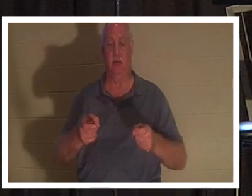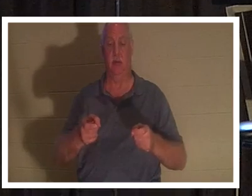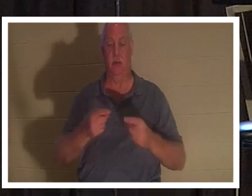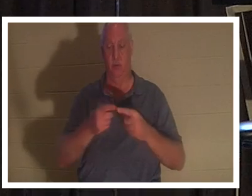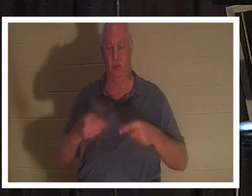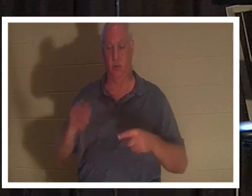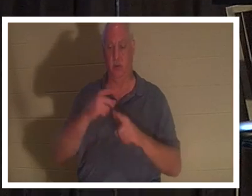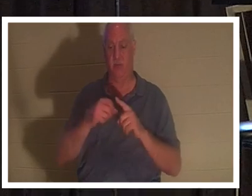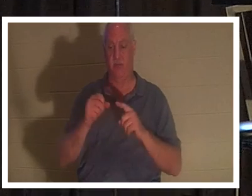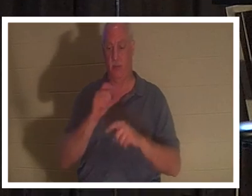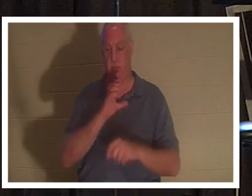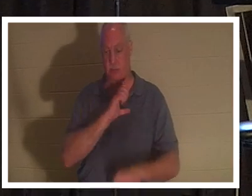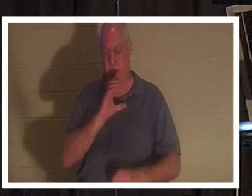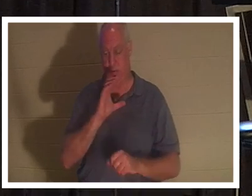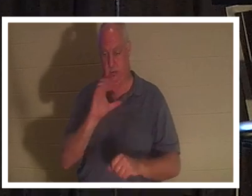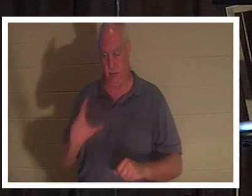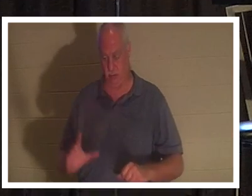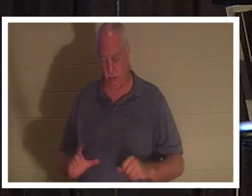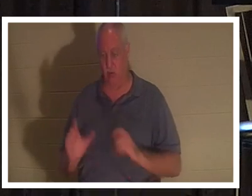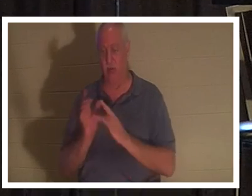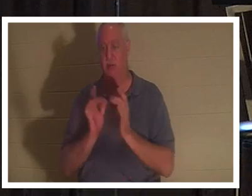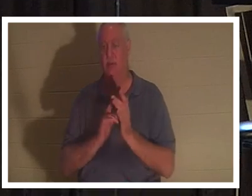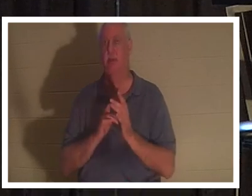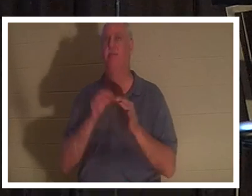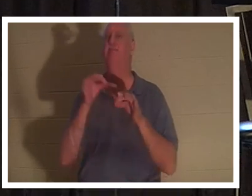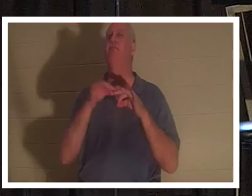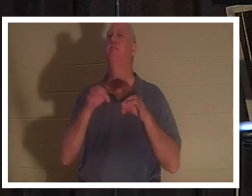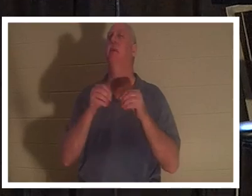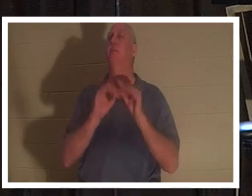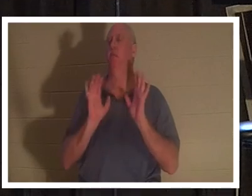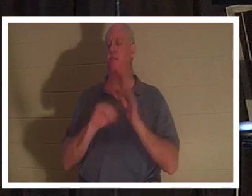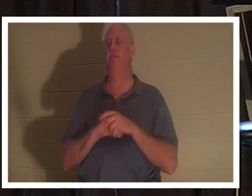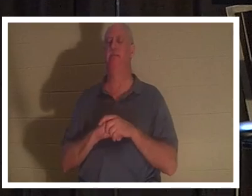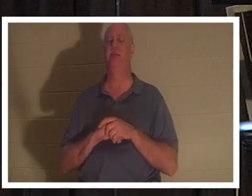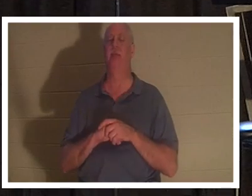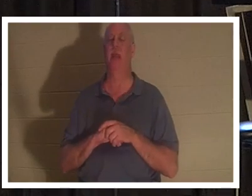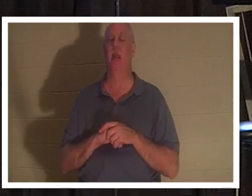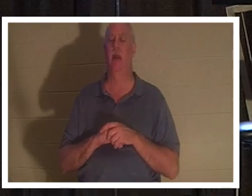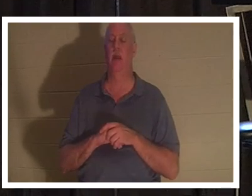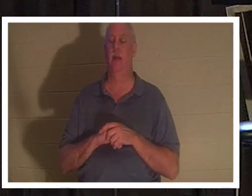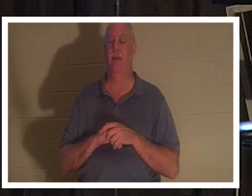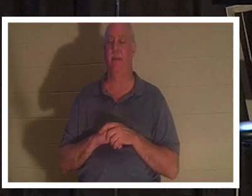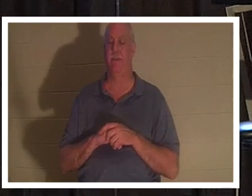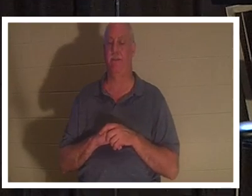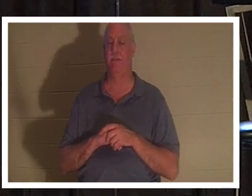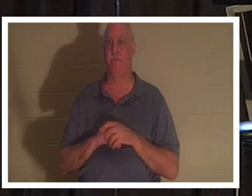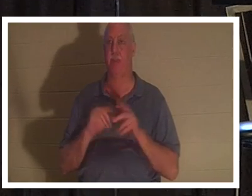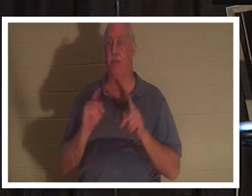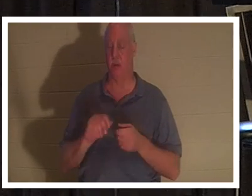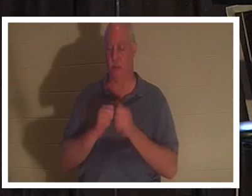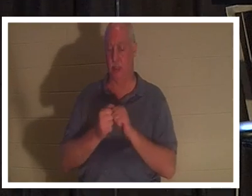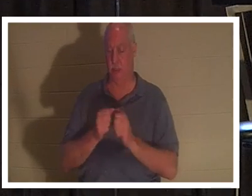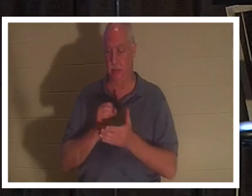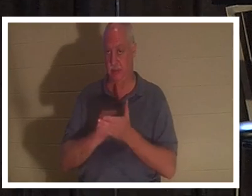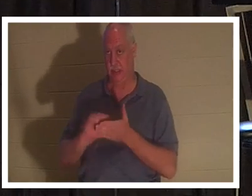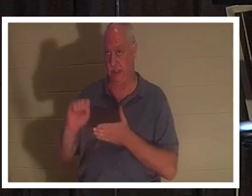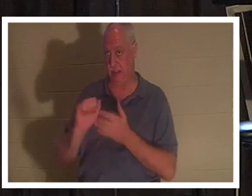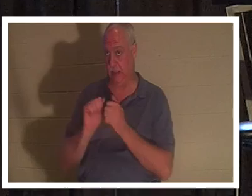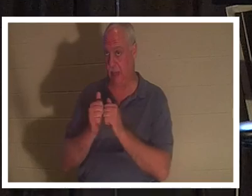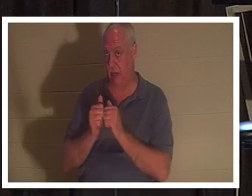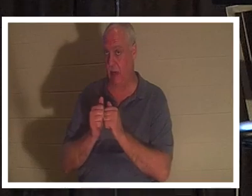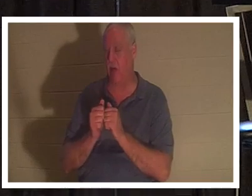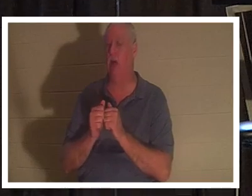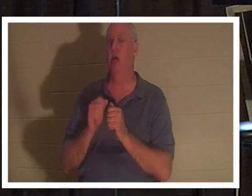Jésus. Expliquons cela un peu plus en détail. Une personne devient un saint quand elle entend certaines